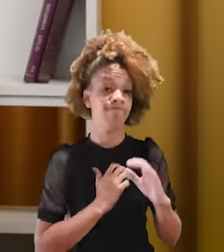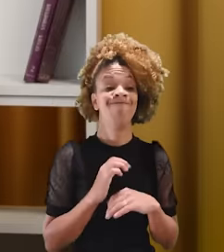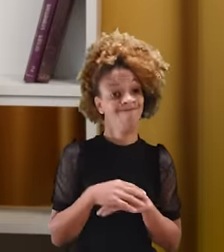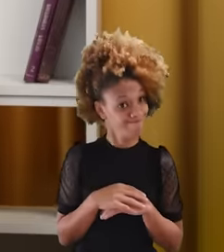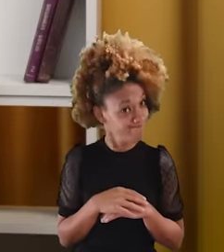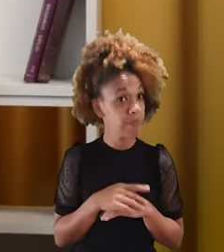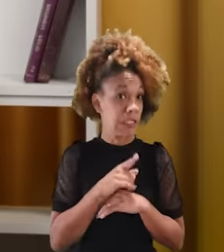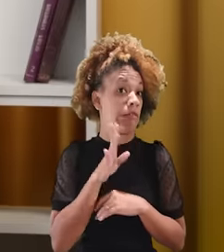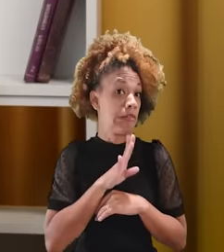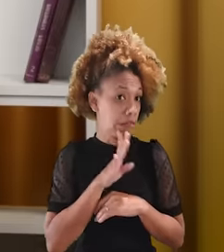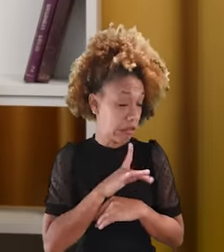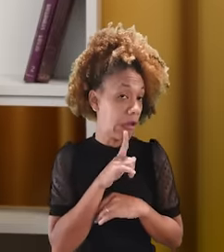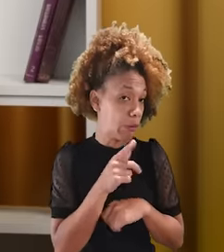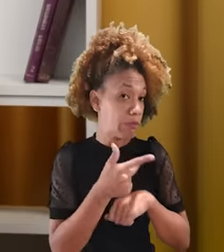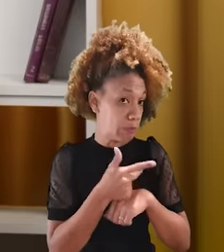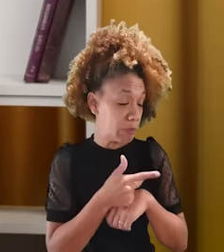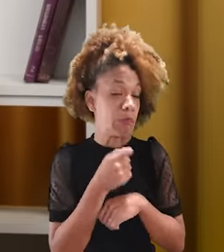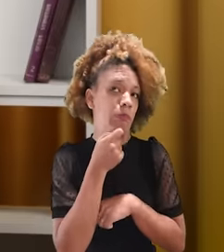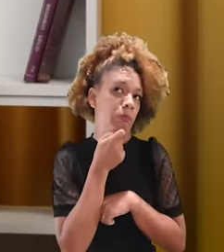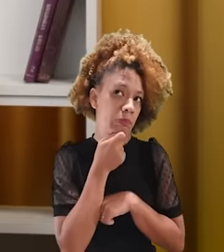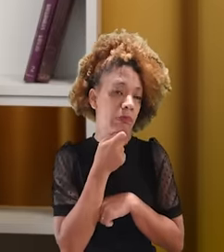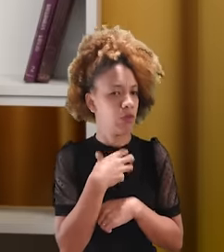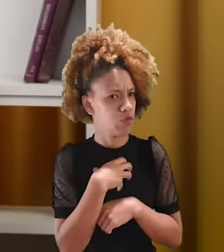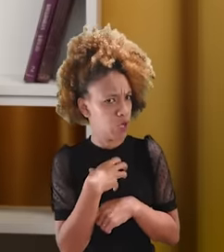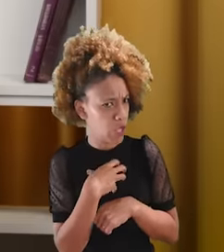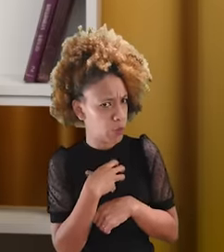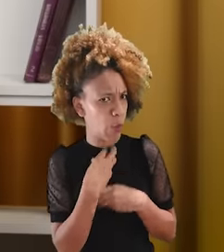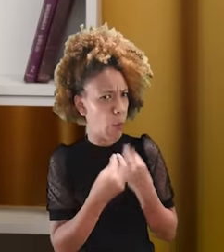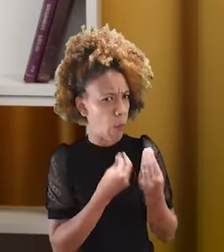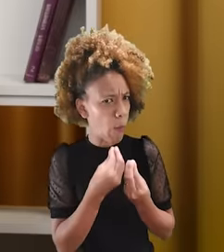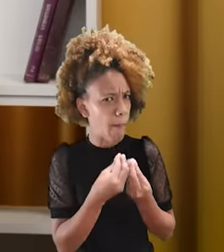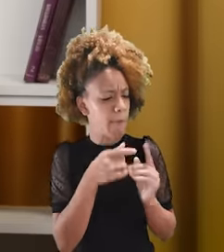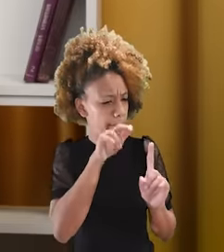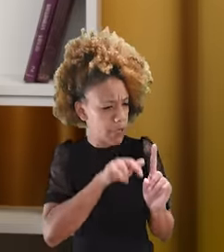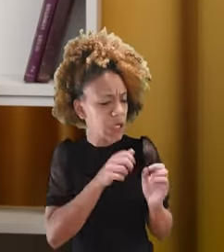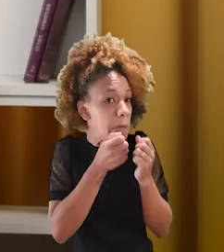acho que você tá fazendo um negócio legal eh a sua forma de fazer a a personagem tá indo muito bem